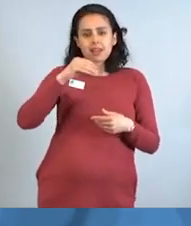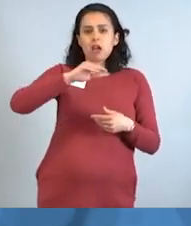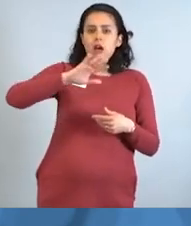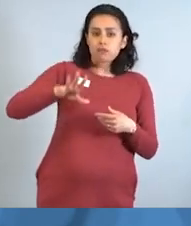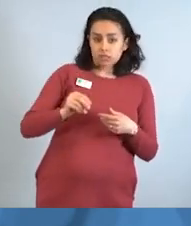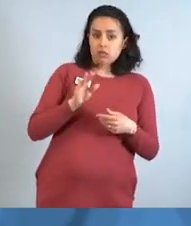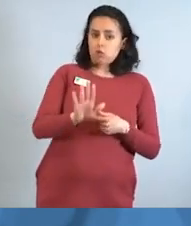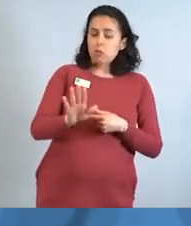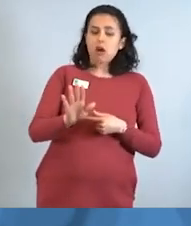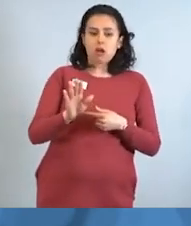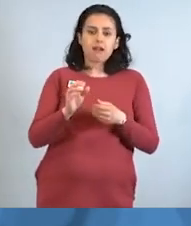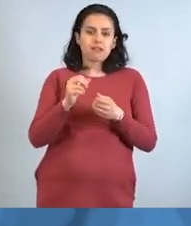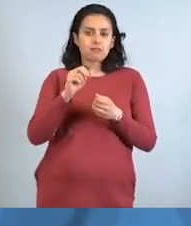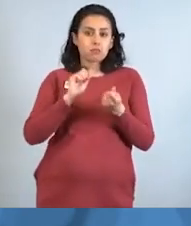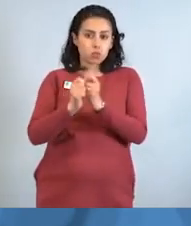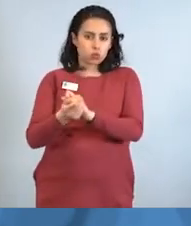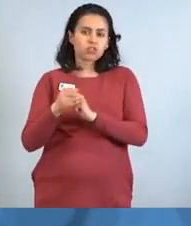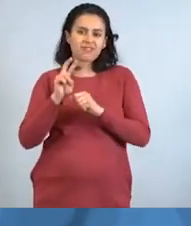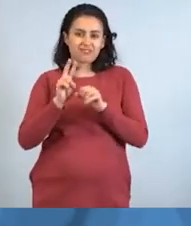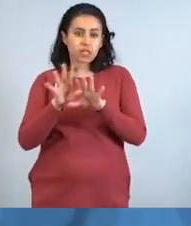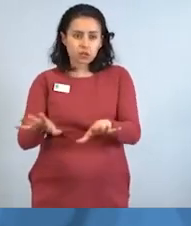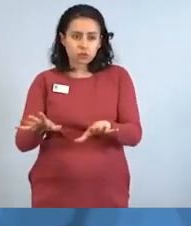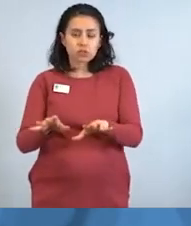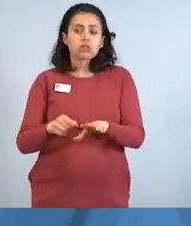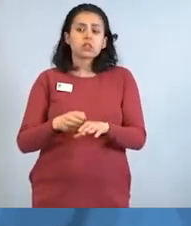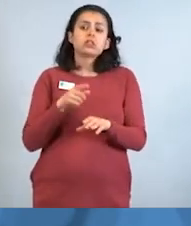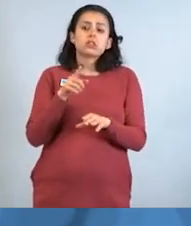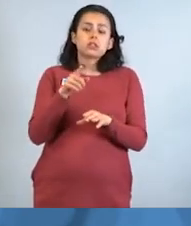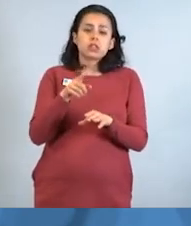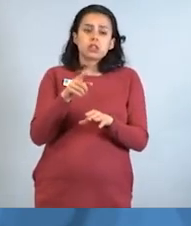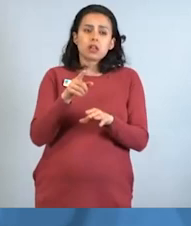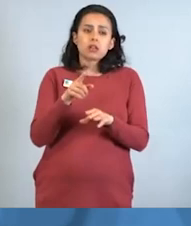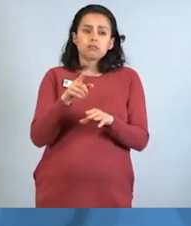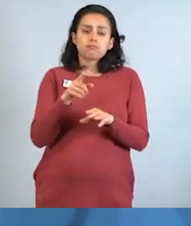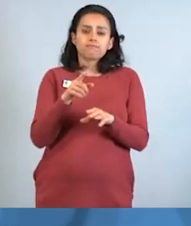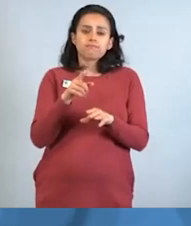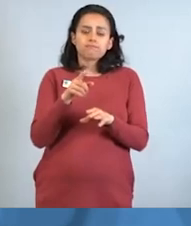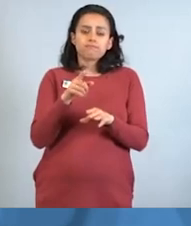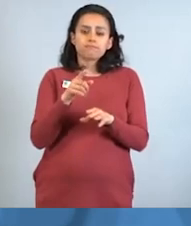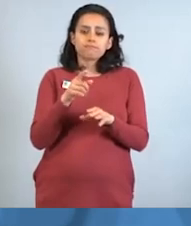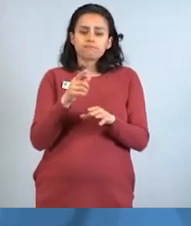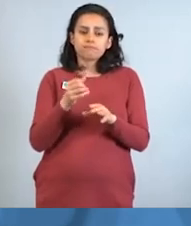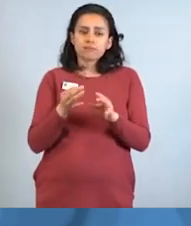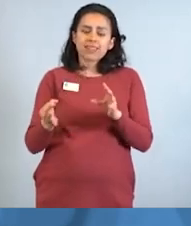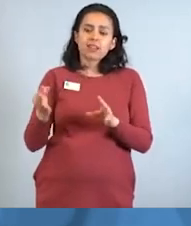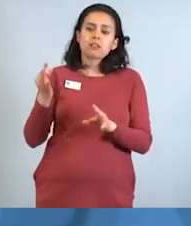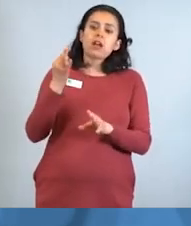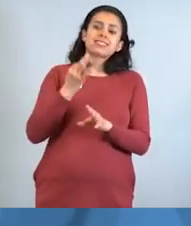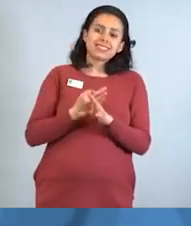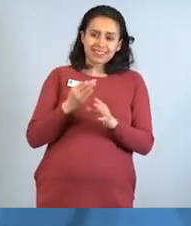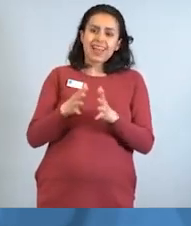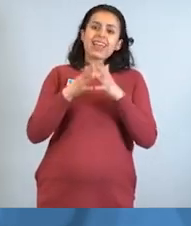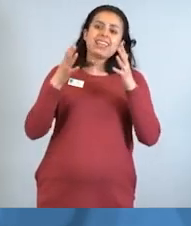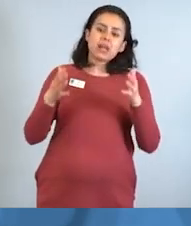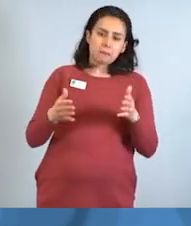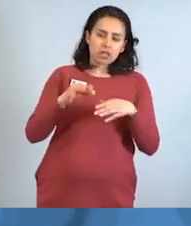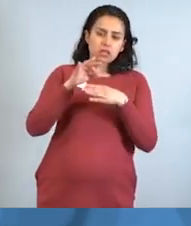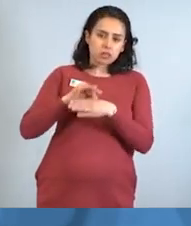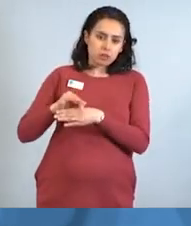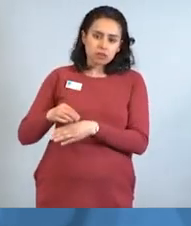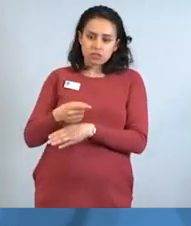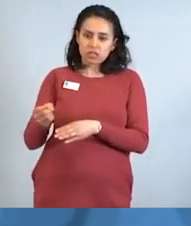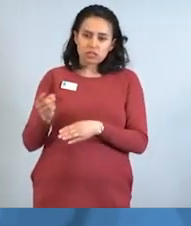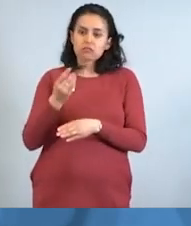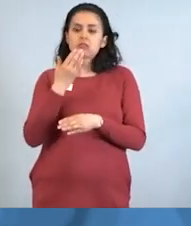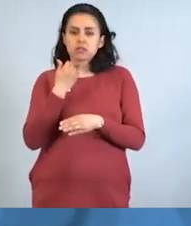Siellä on 8 kertaa enemmän tätä tautia niillä, joilla on Etelä-Afrikan variantti.